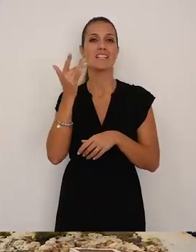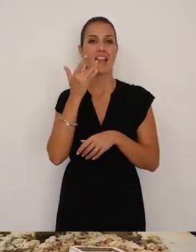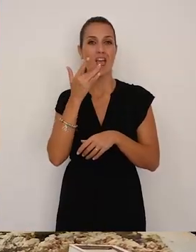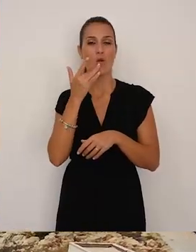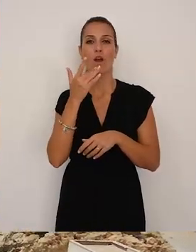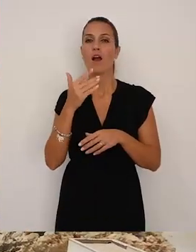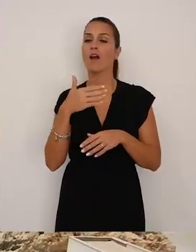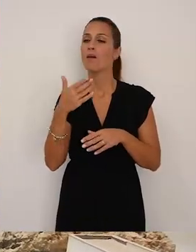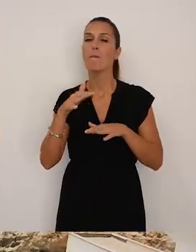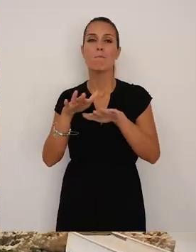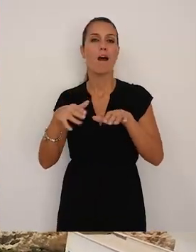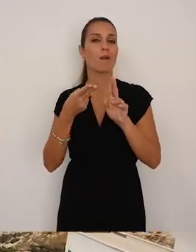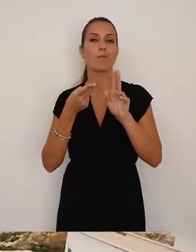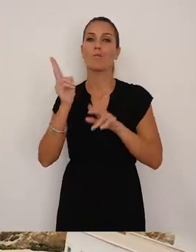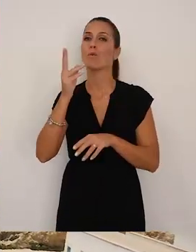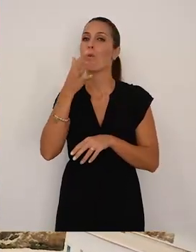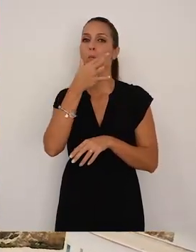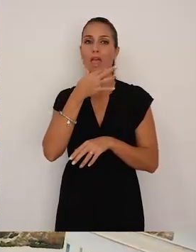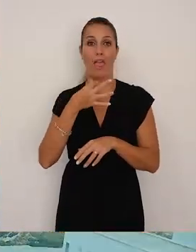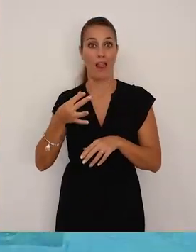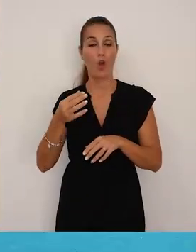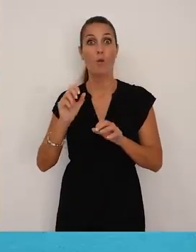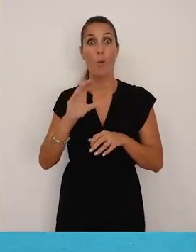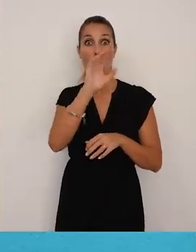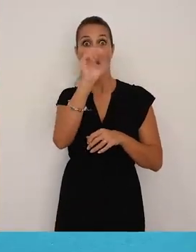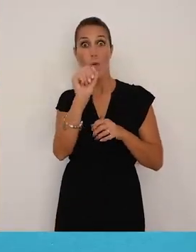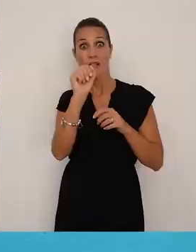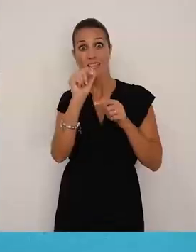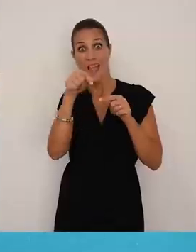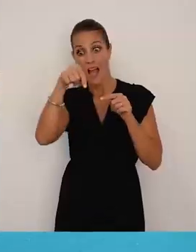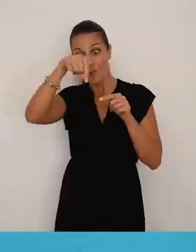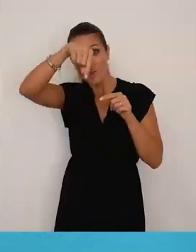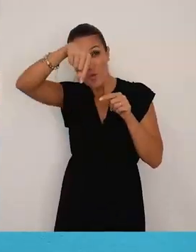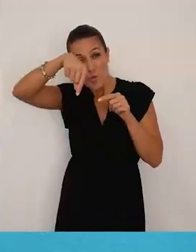marittime più belle della nostra penisola, nonché il punto più a sud di Puglia, la